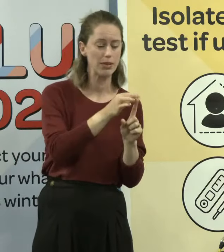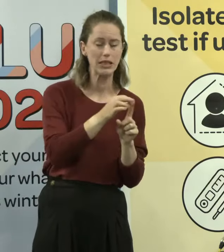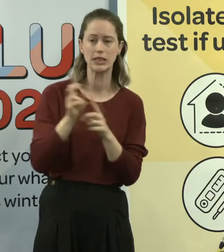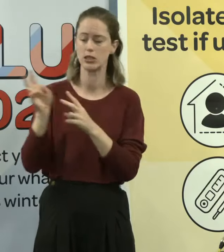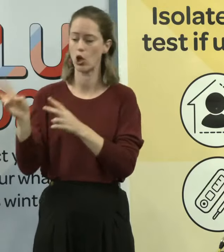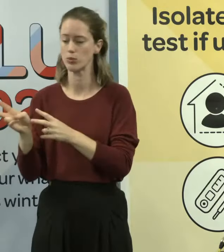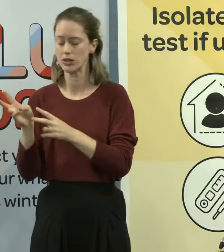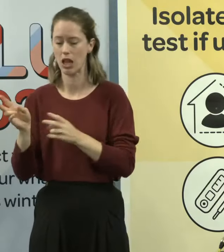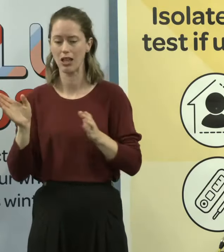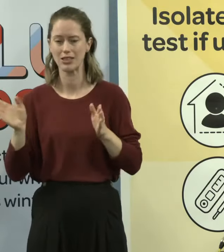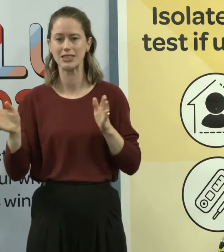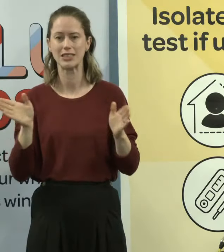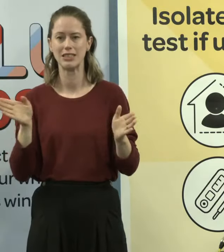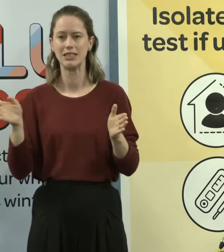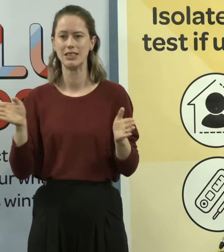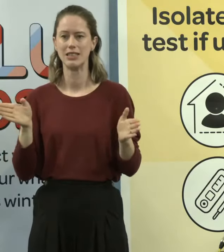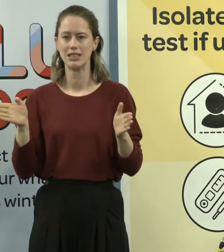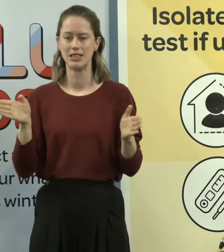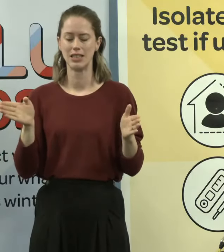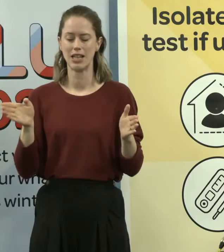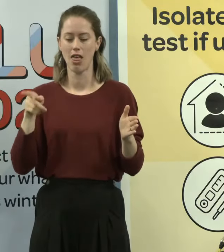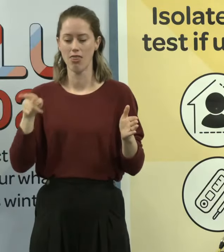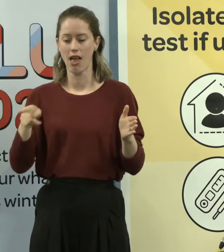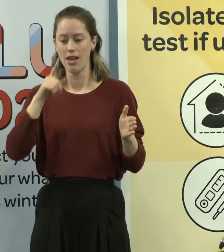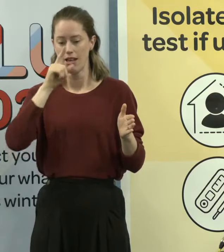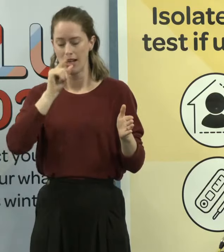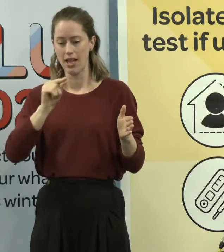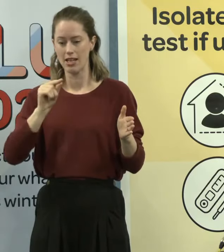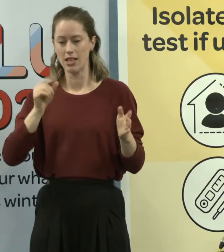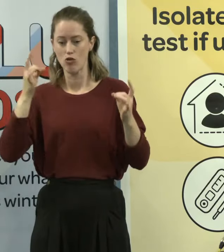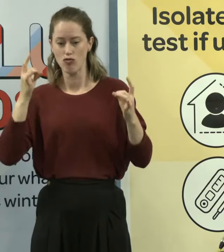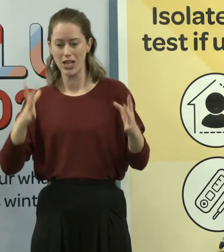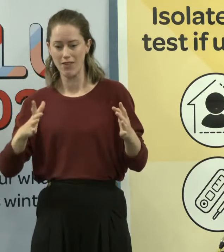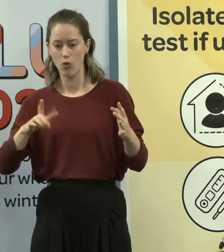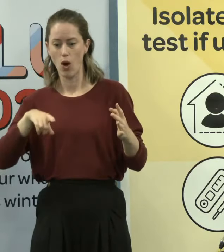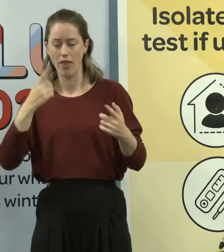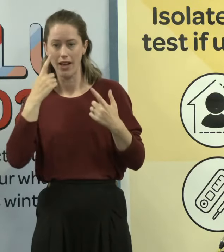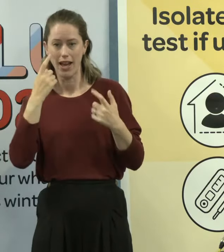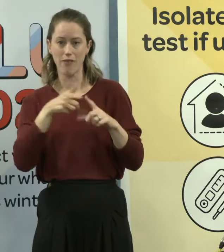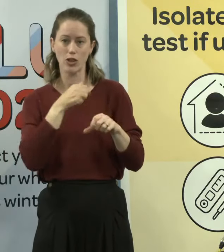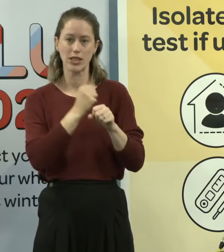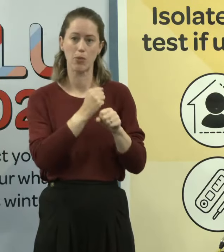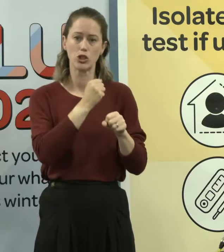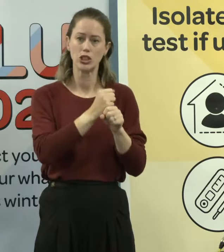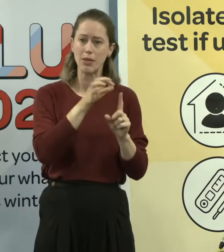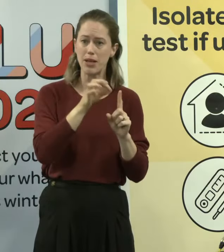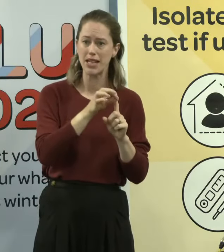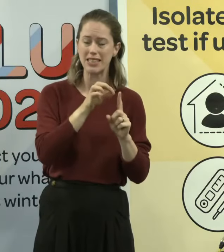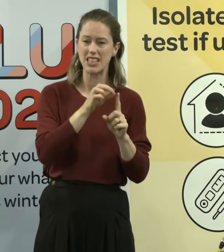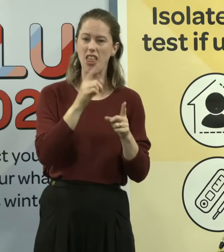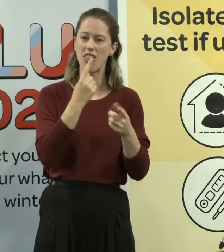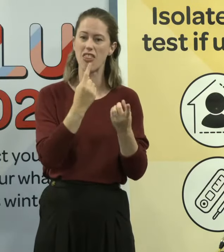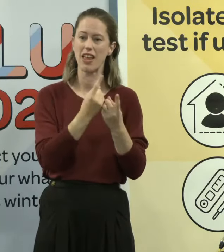ranei. Engari kei te heke te pehanga ki reira mo nga mate e